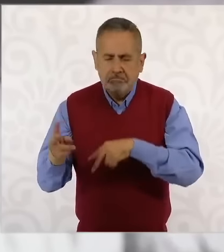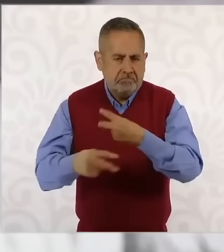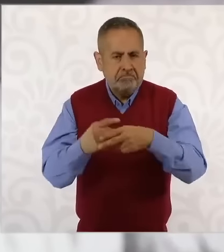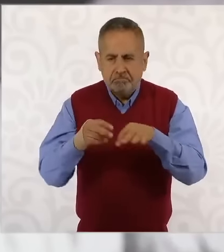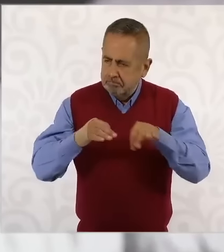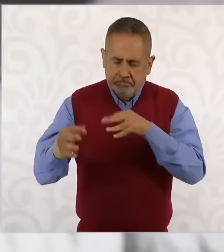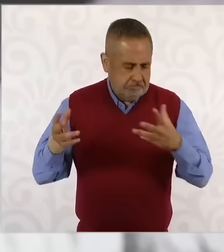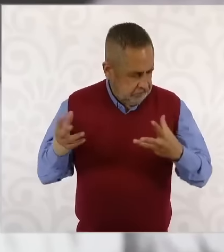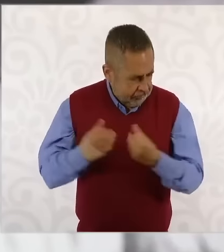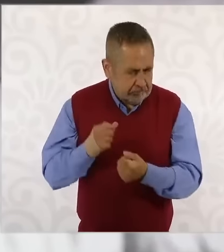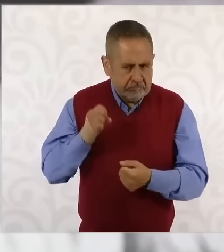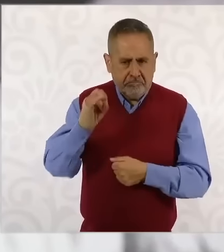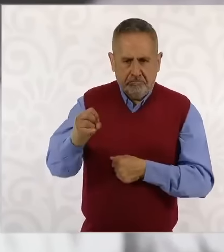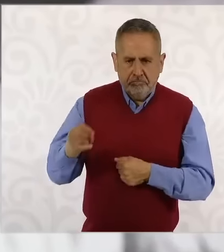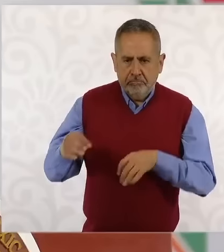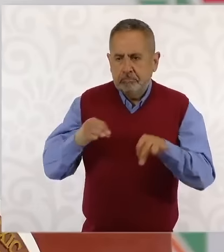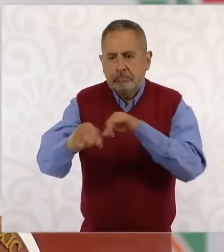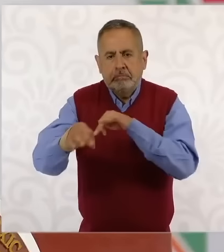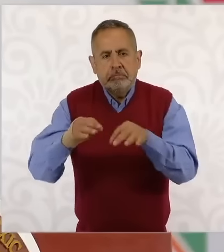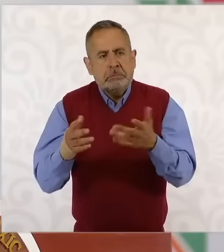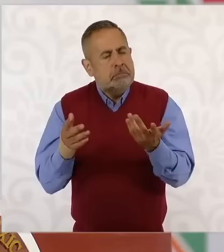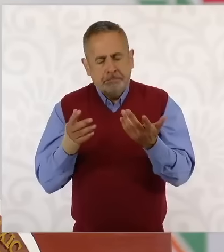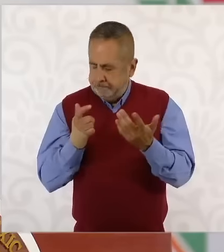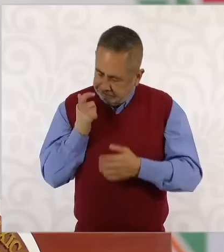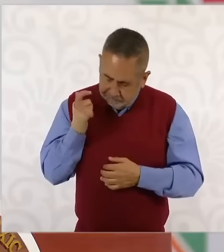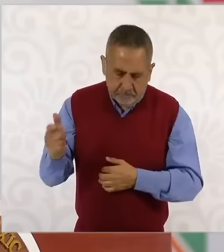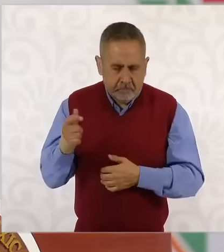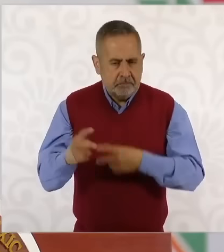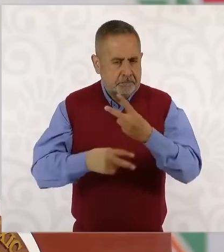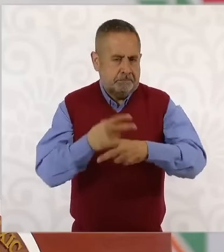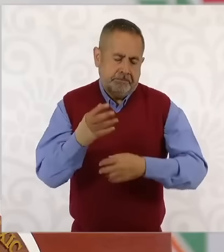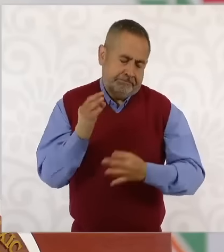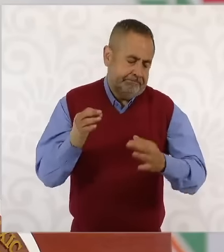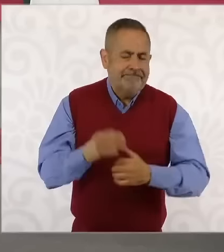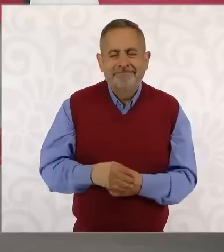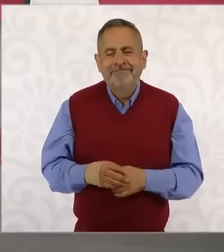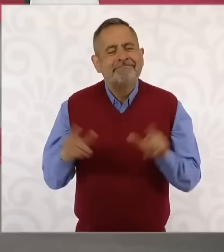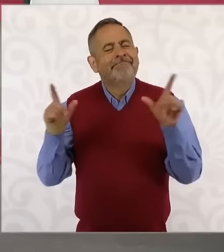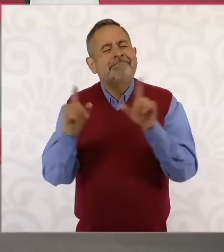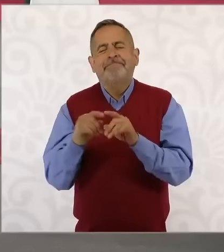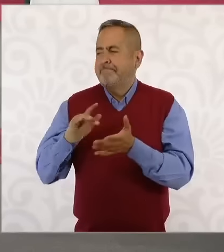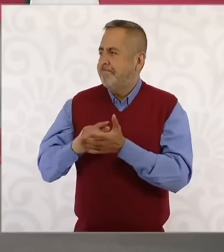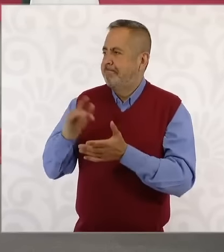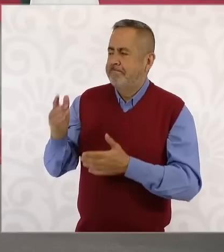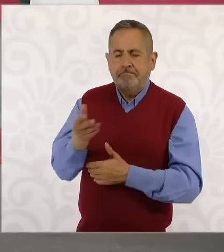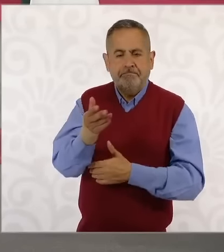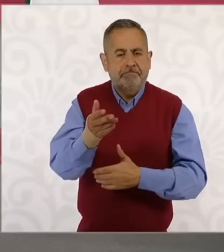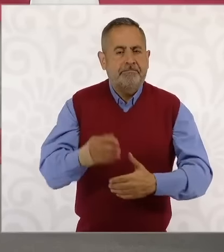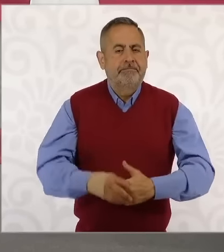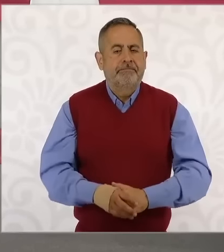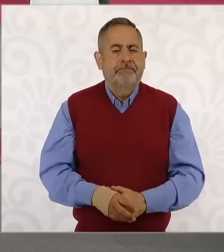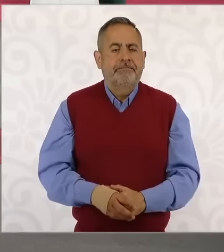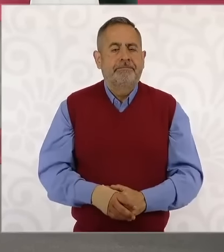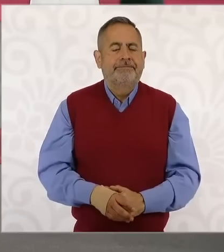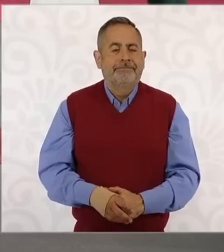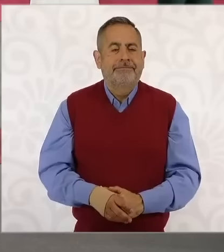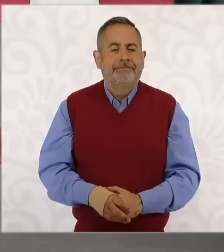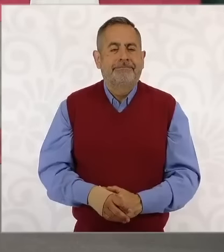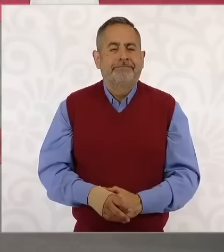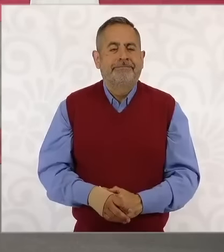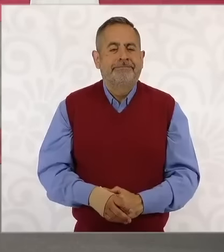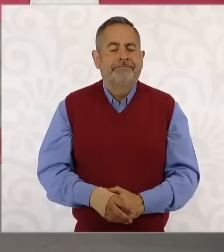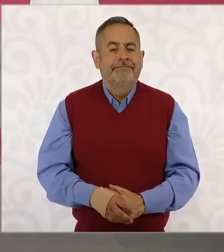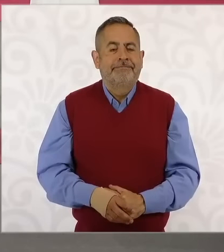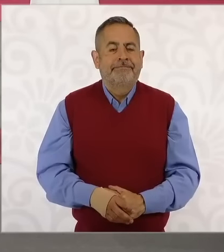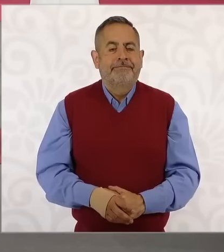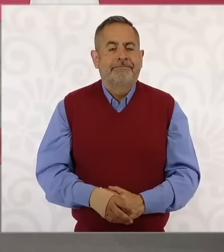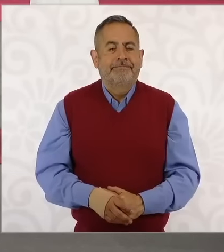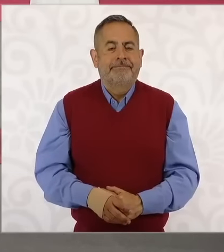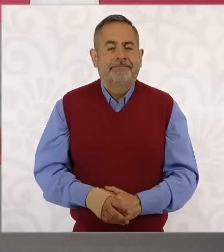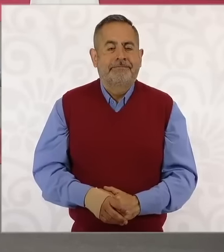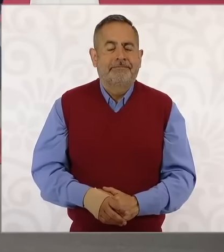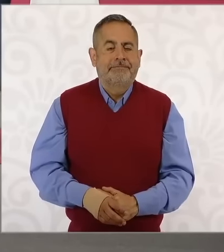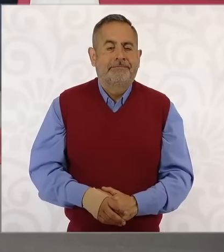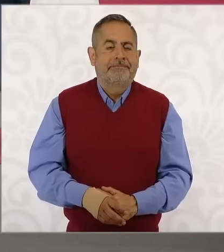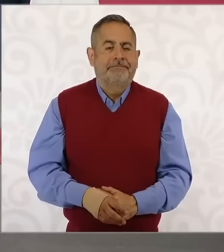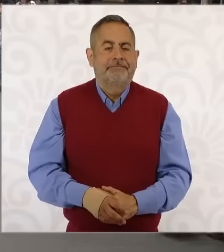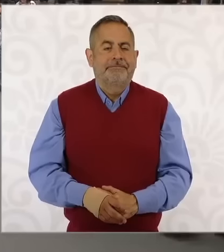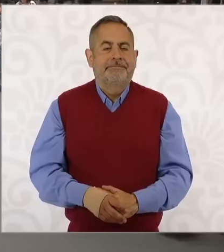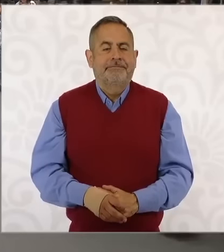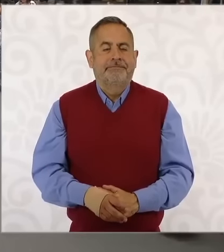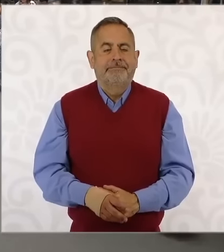programa de jóvenes Construyendo el Futuro. ¿Es cuánto por ahora? es presenta. Gracias.